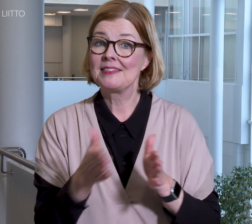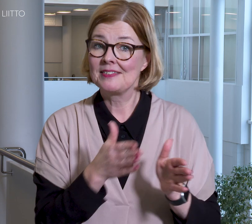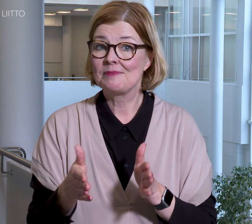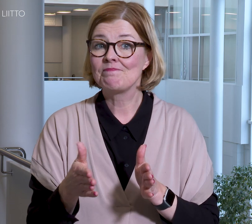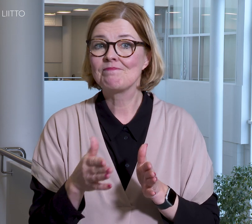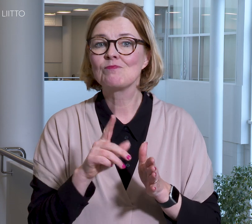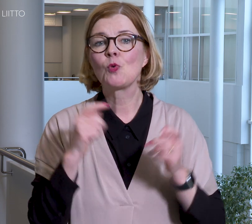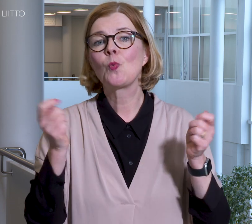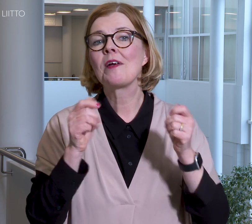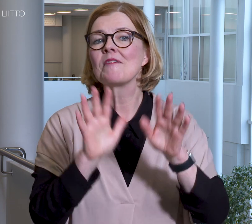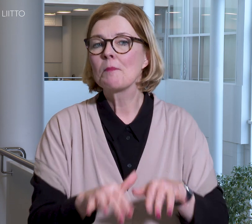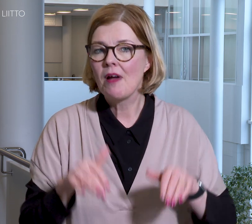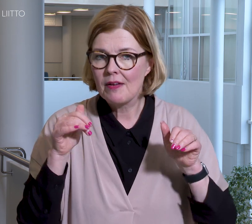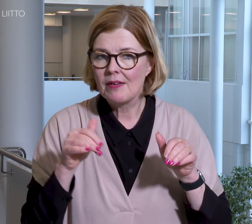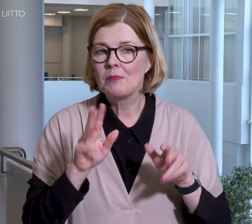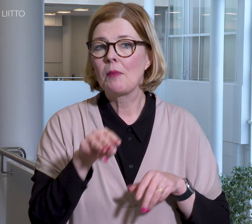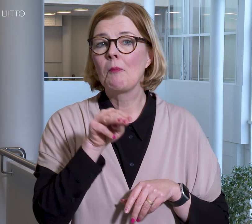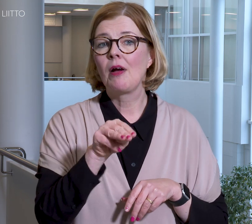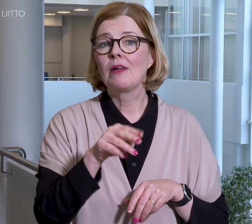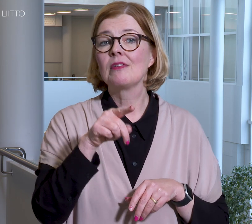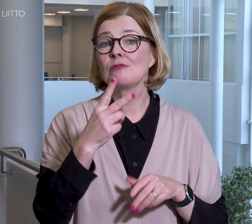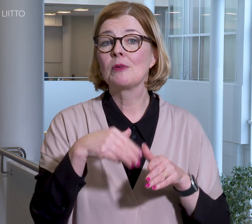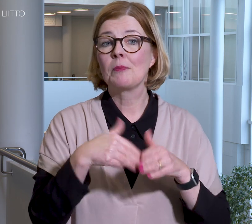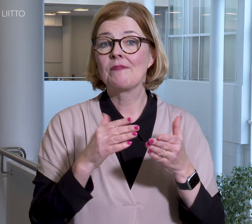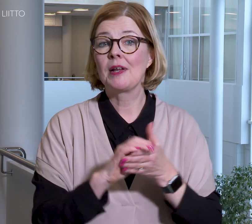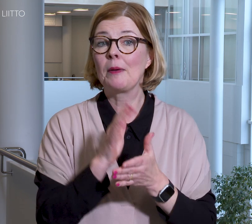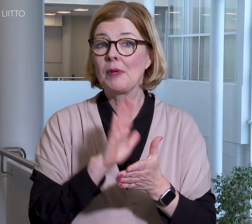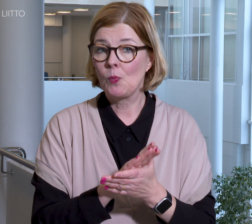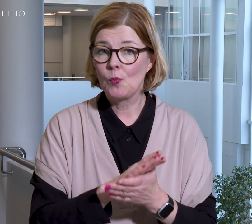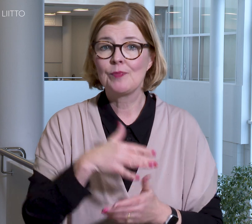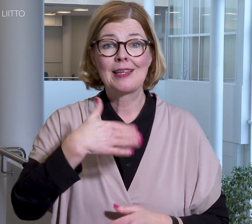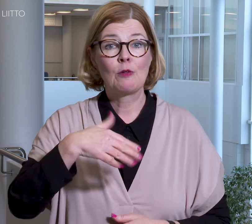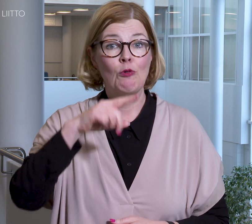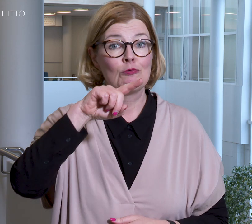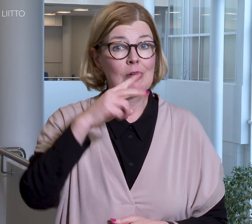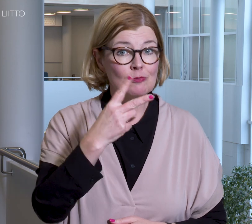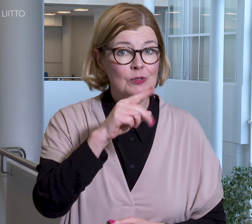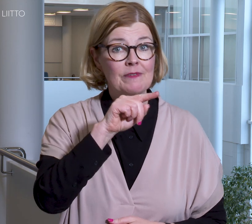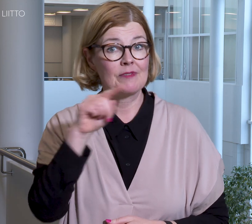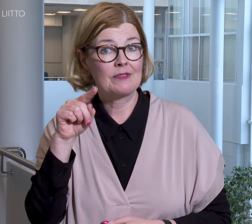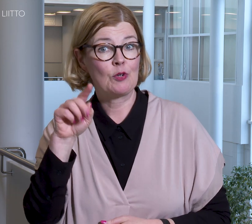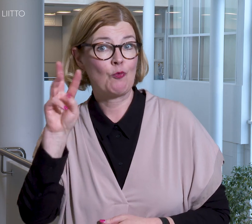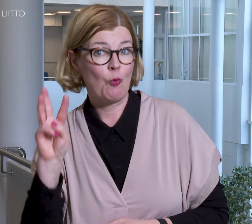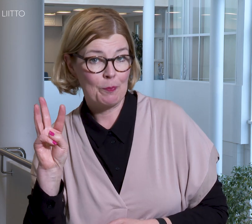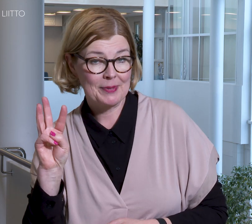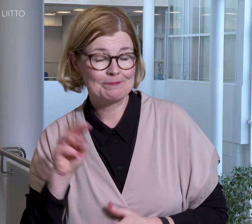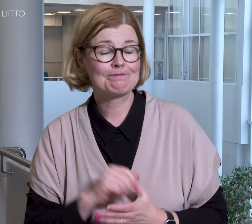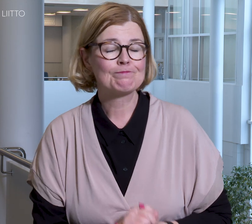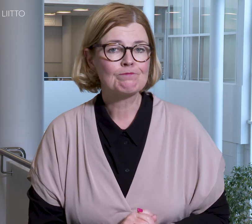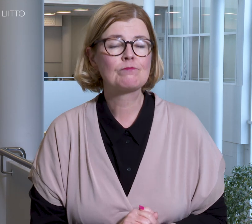Päivän kunniaksi järjestämme juhlawebinaarin 12.2. klo 12.00-15.00 Zoom-alustalla.